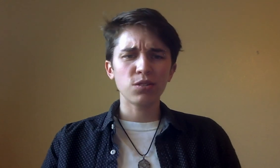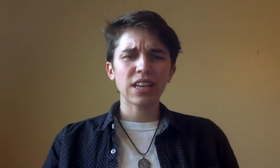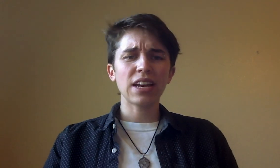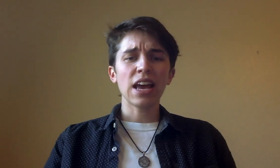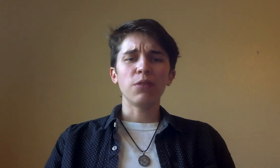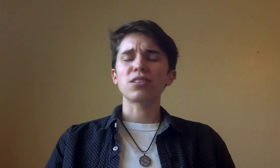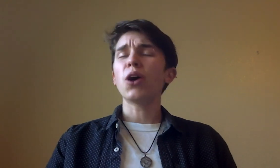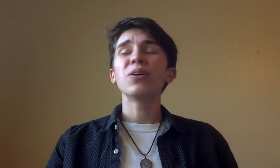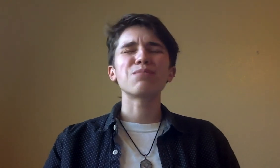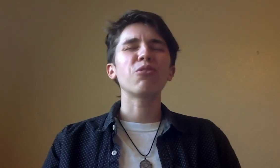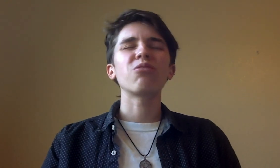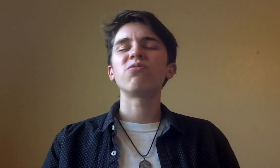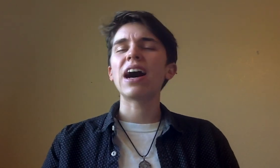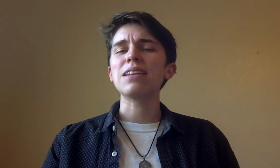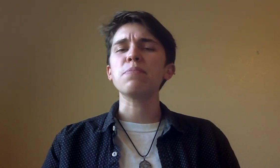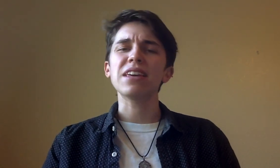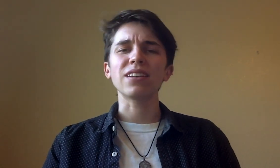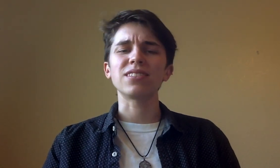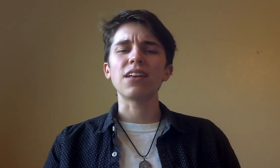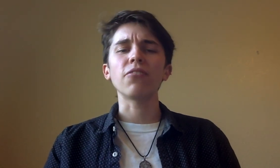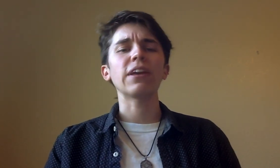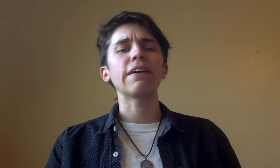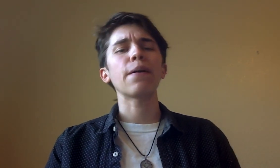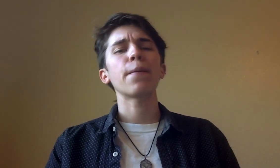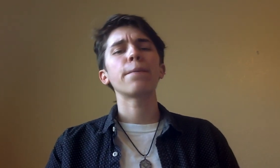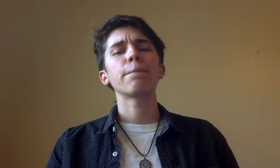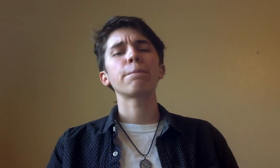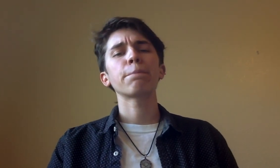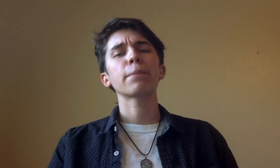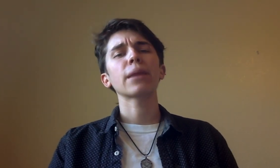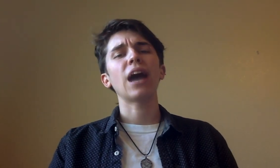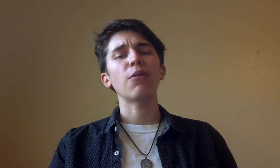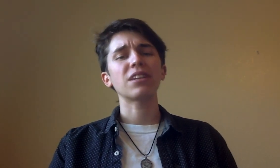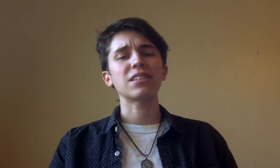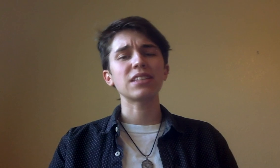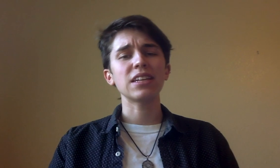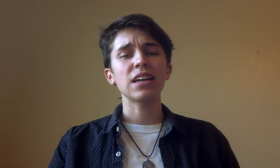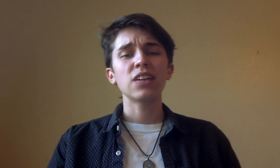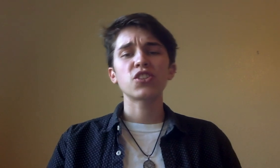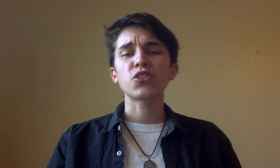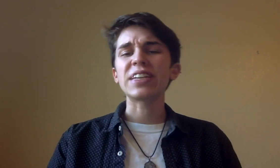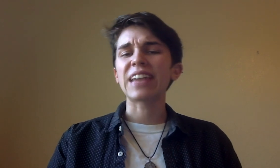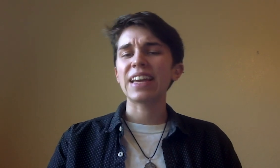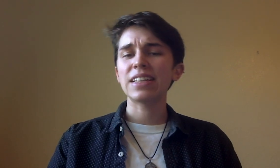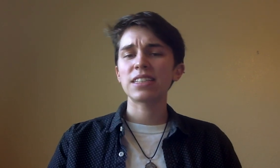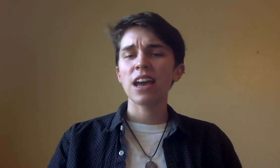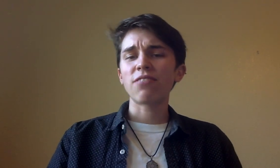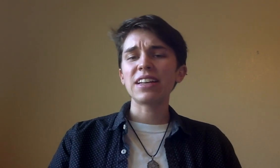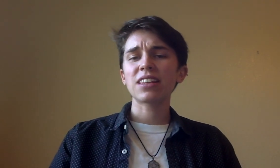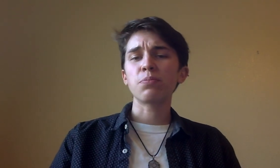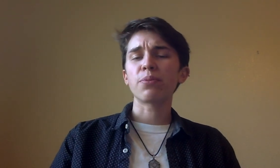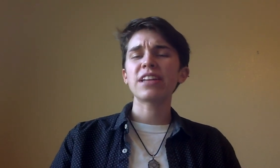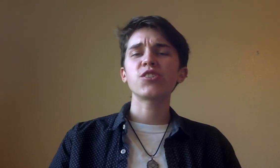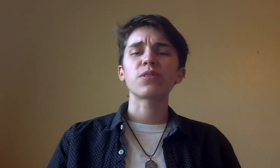quien dijo que siempre era más divertido ser Sylvia. Quiero ver a los niños de la calle encontrando el puente